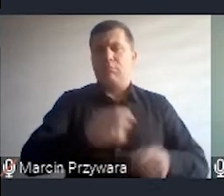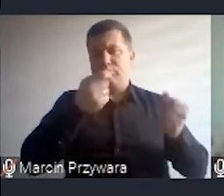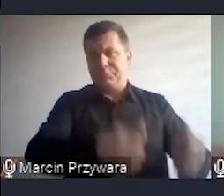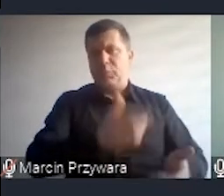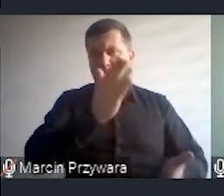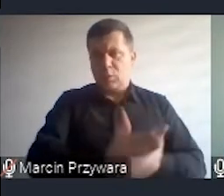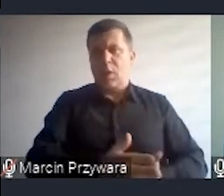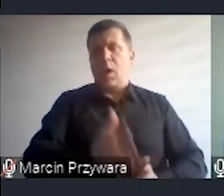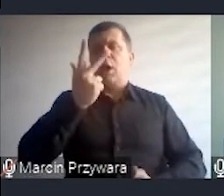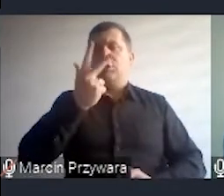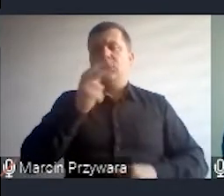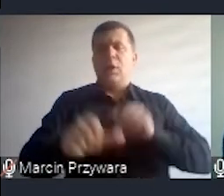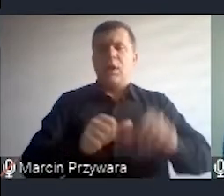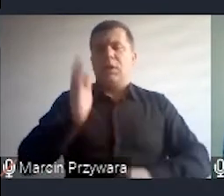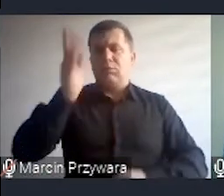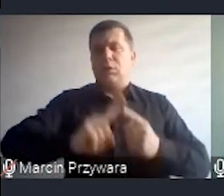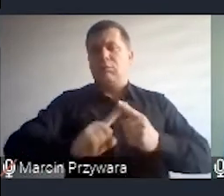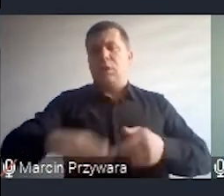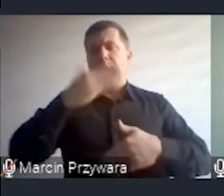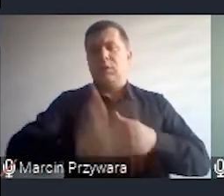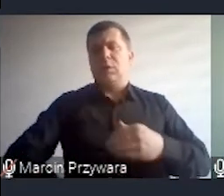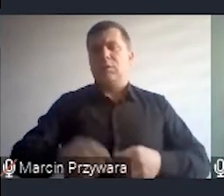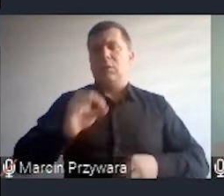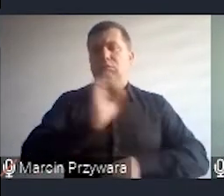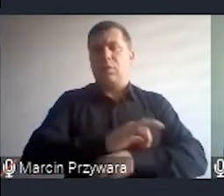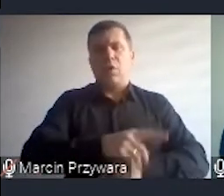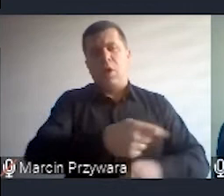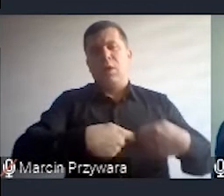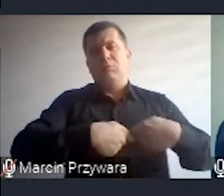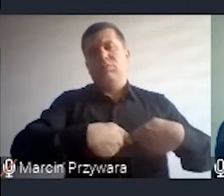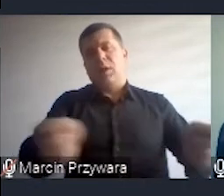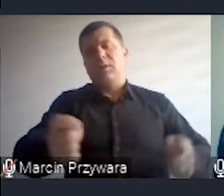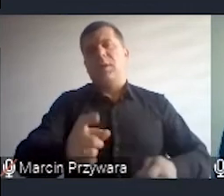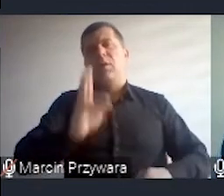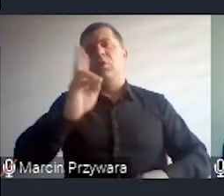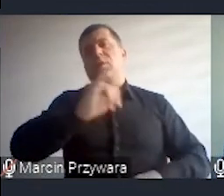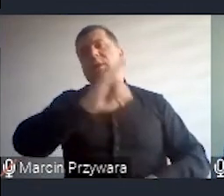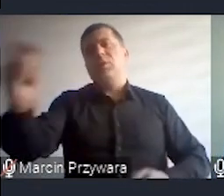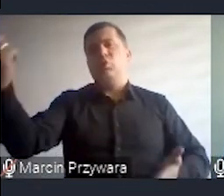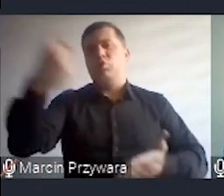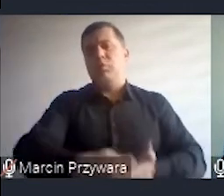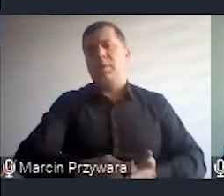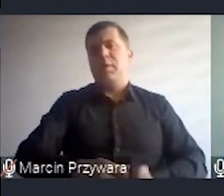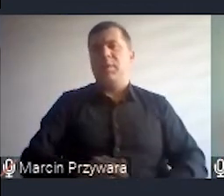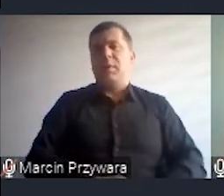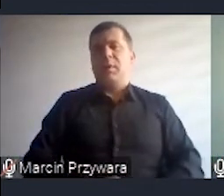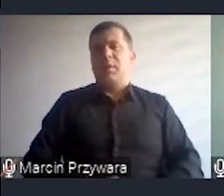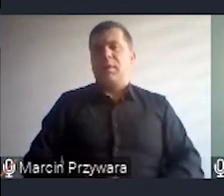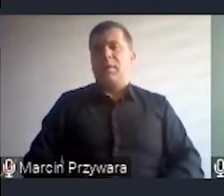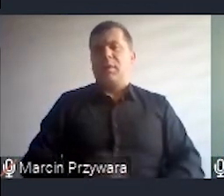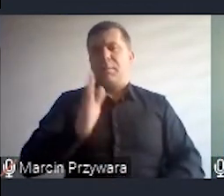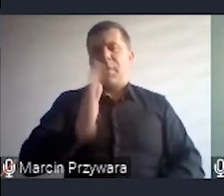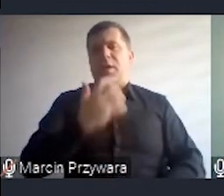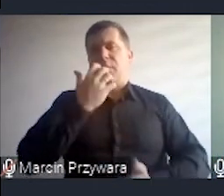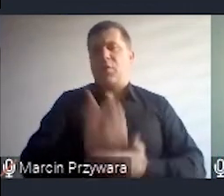i trzy lata później po zakończeniu realizacji projektu sprzedajcie ją kolejnemu beneficjentowi, który będzie ją wykorzystywał.